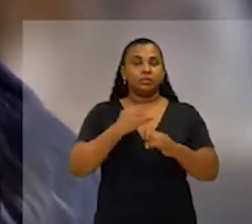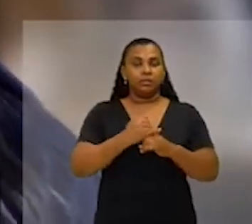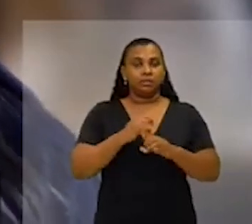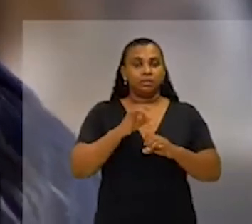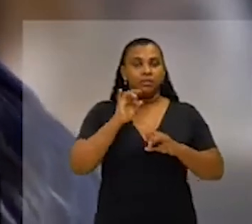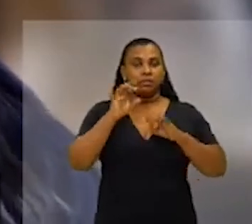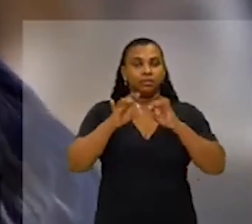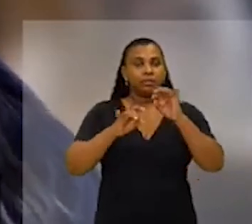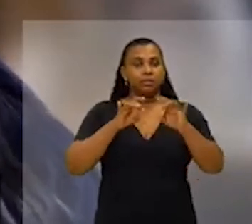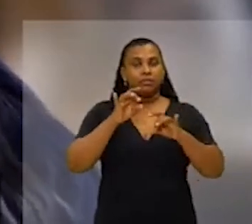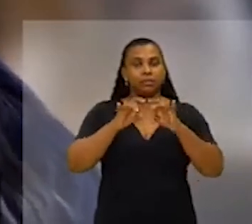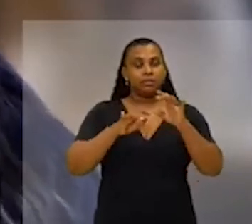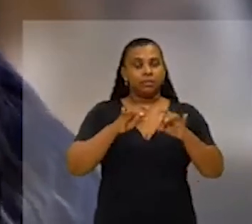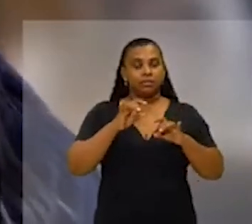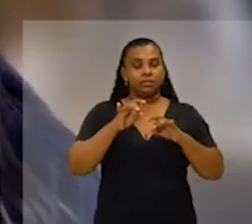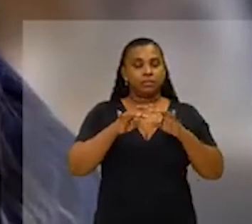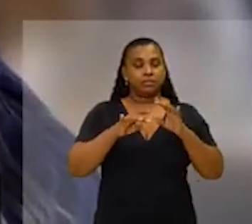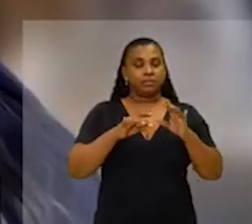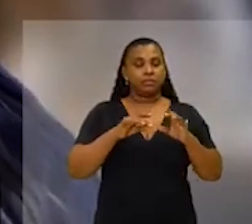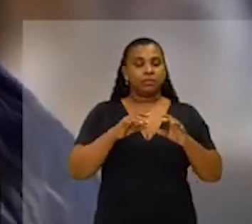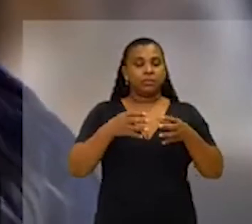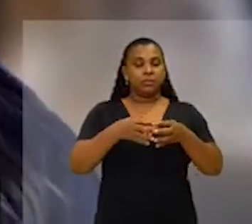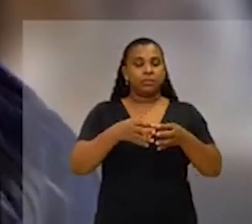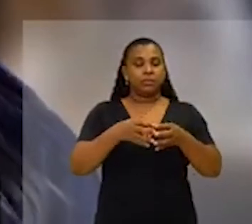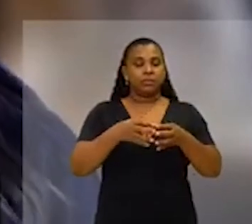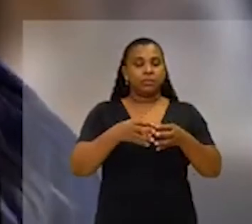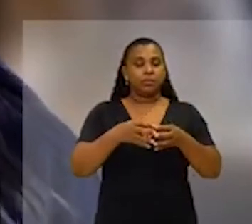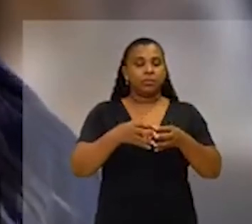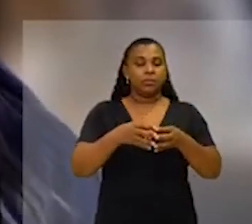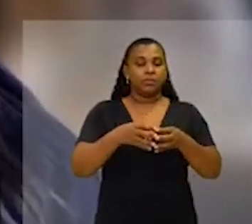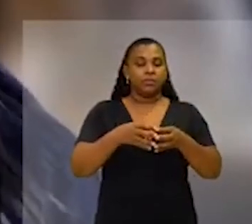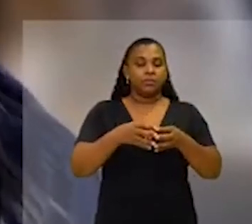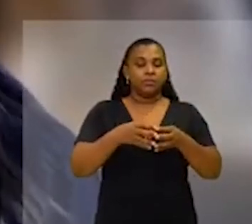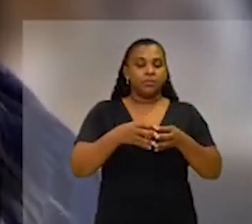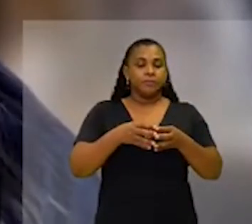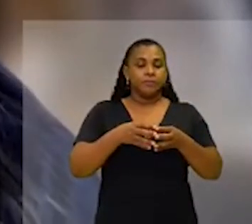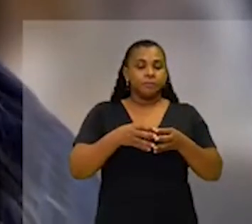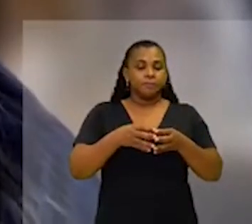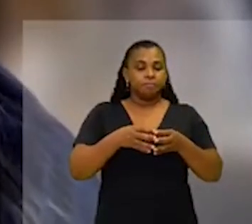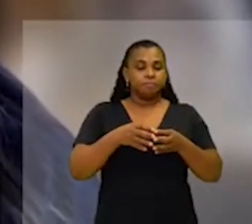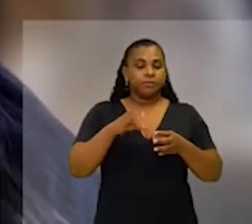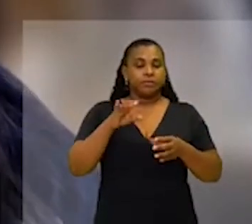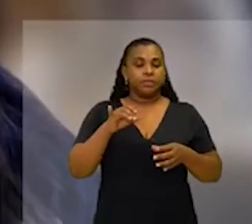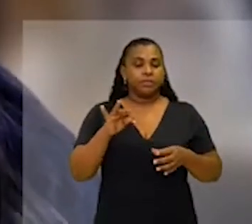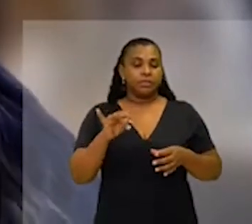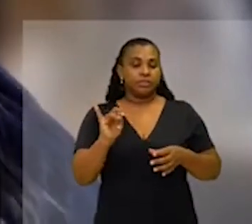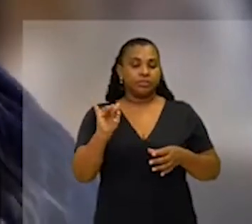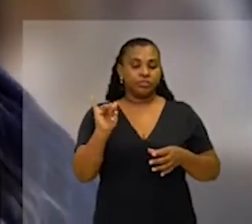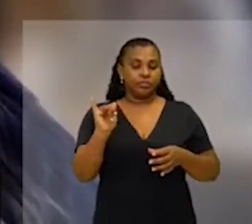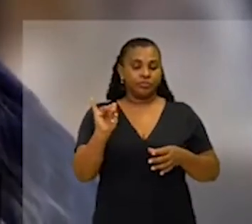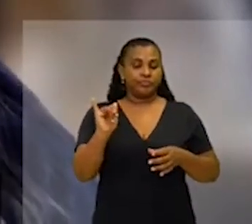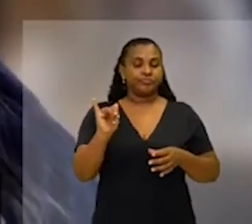Tic domicílios de educação Tic Kids online tenho vários artigos publicados nessa área além de dois